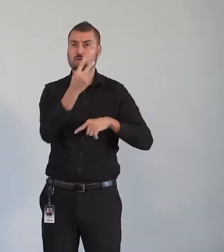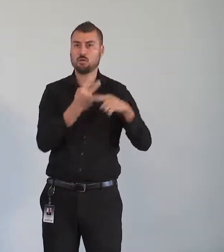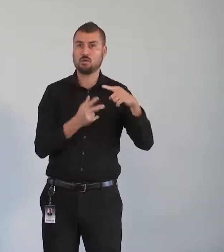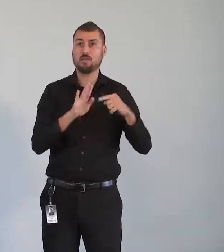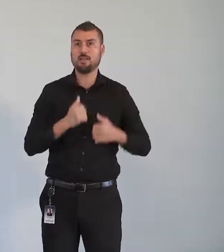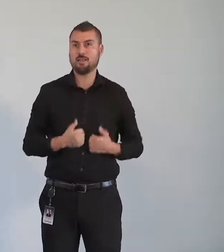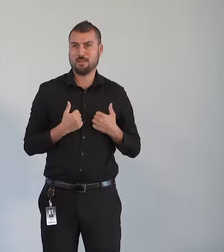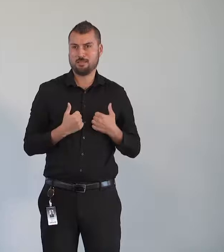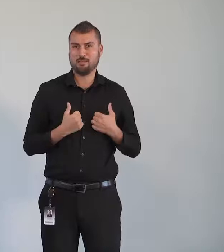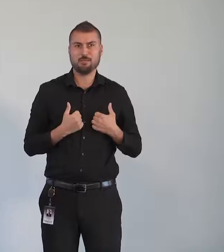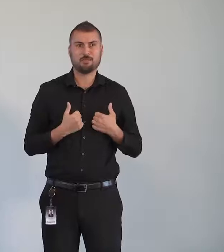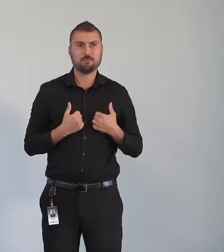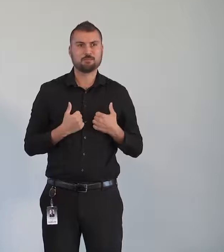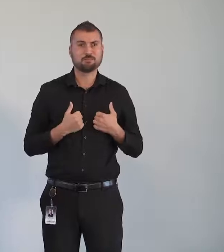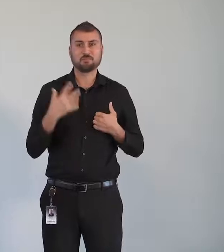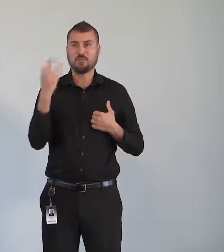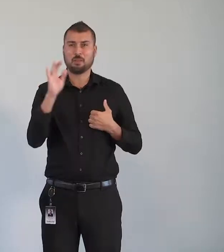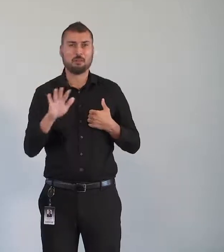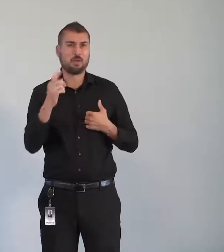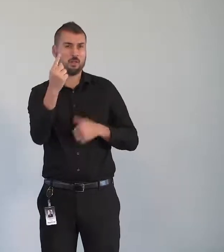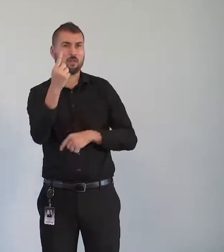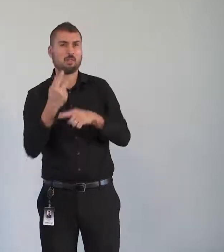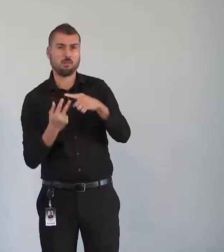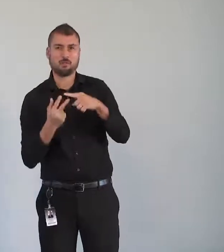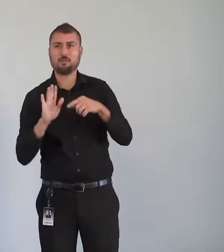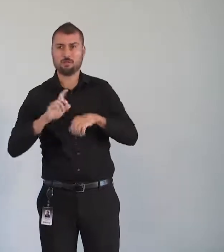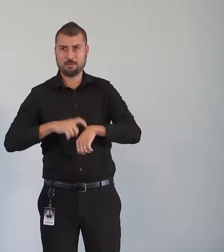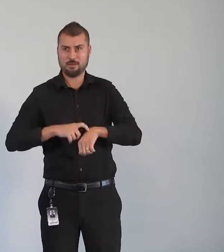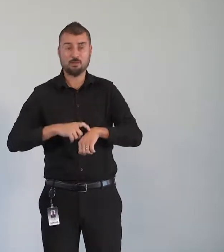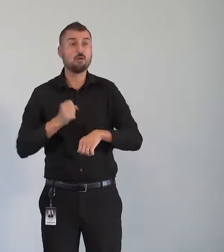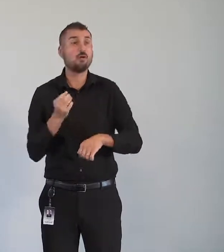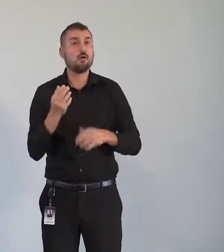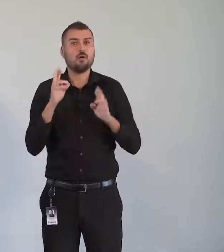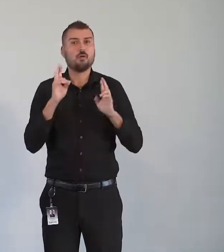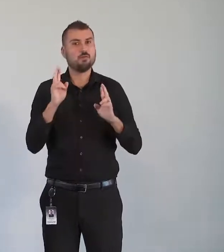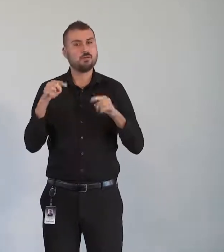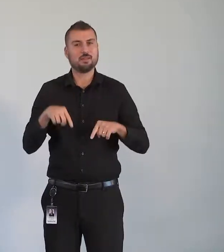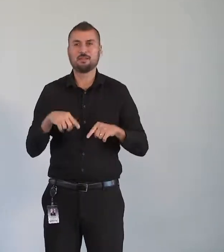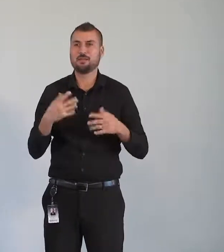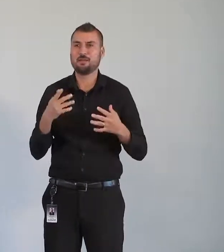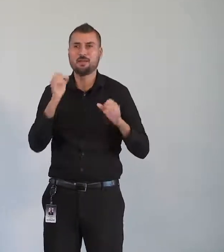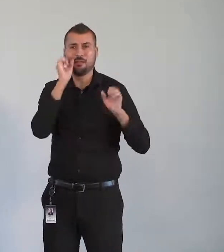y solo alrededor de un tercio del tiempo, así que espero que este sea un extraordinaria oportunidad